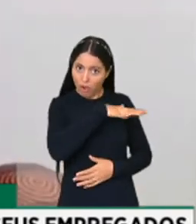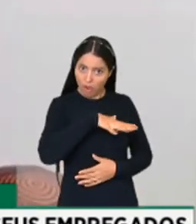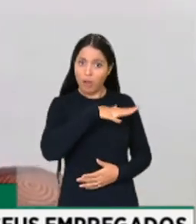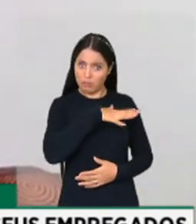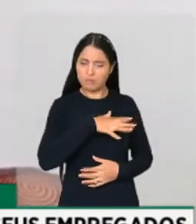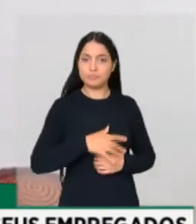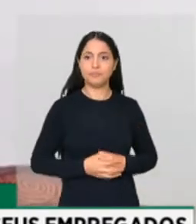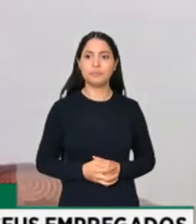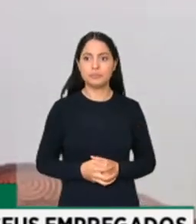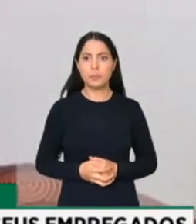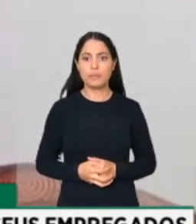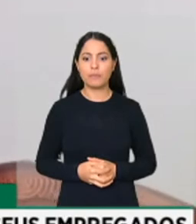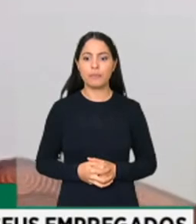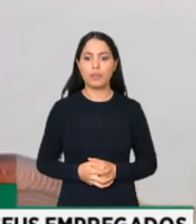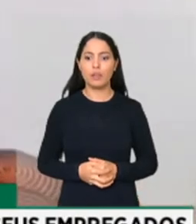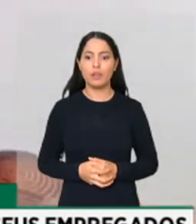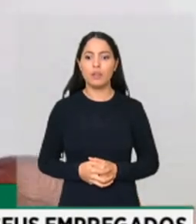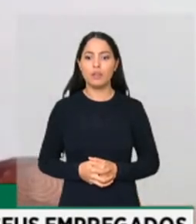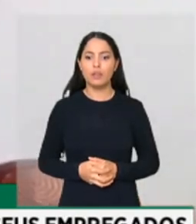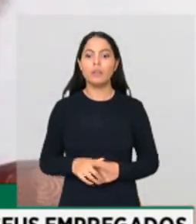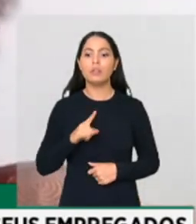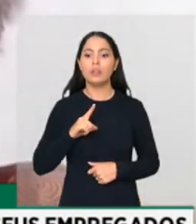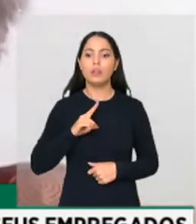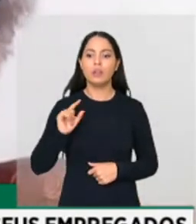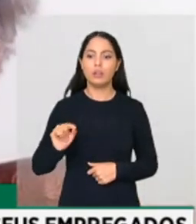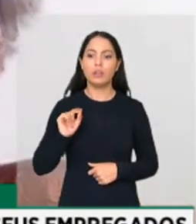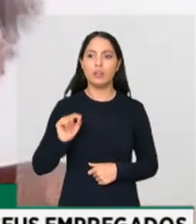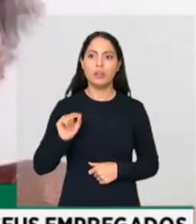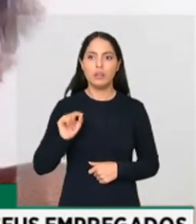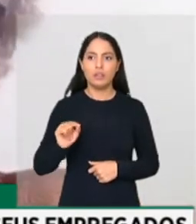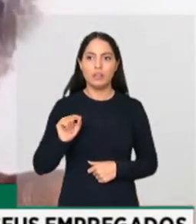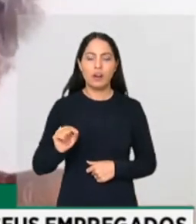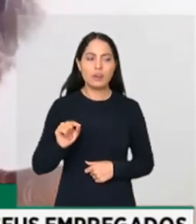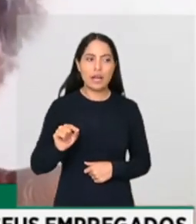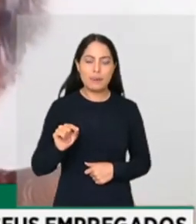BEBÊS, E ALI FOI CONSTRUÍDA UMA ESCOLA E CONSTRUÍDA COM O AVAL DA SECRETARIA DE EDUCAÇÃO COMO REFORÇO AS